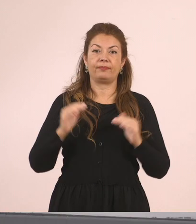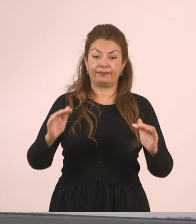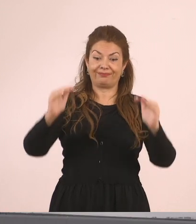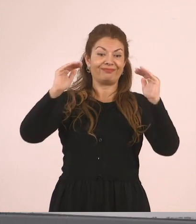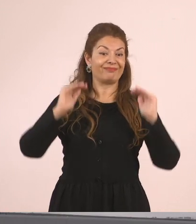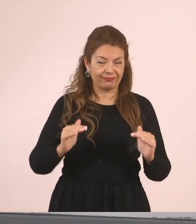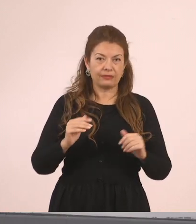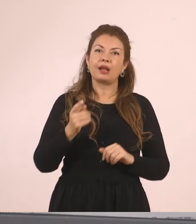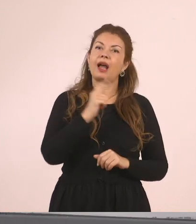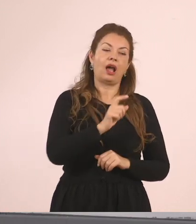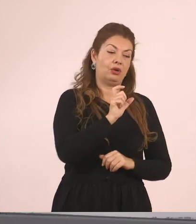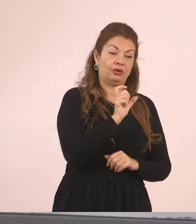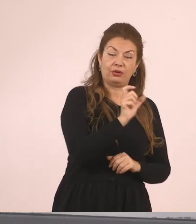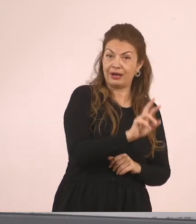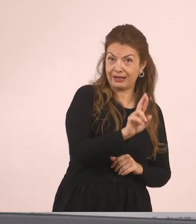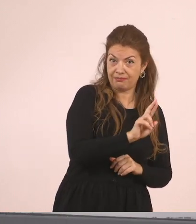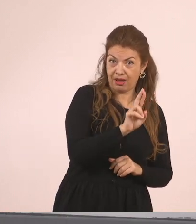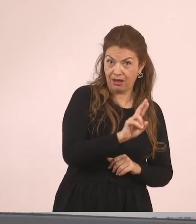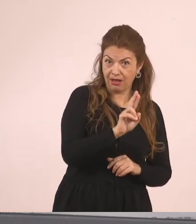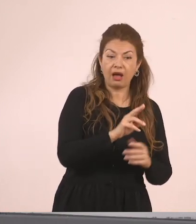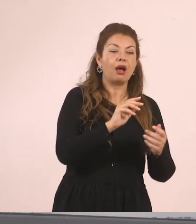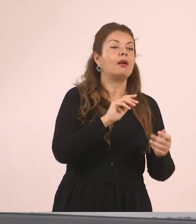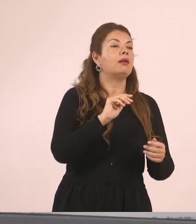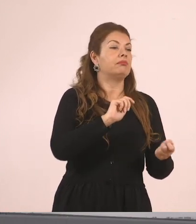Μεταμορφώνω, συγγνώμη, το είπα κατευθείαν. Μεταμορφώνω...